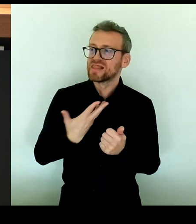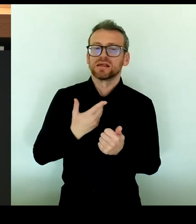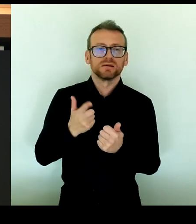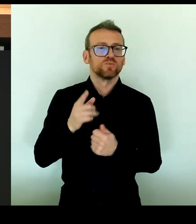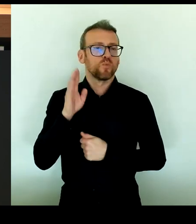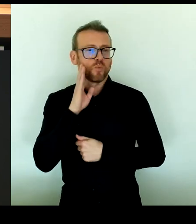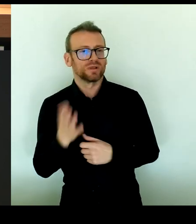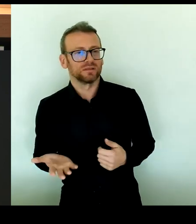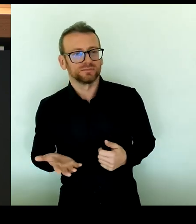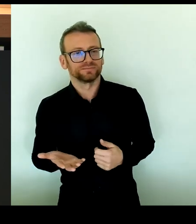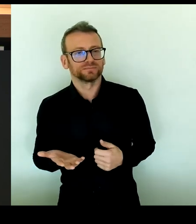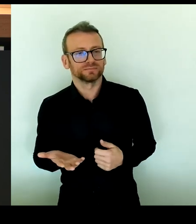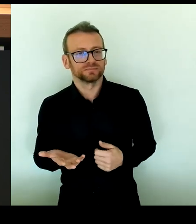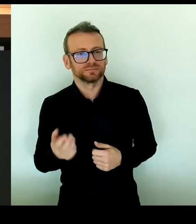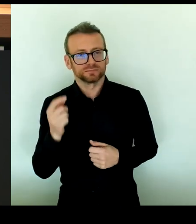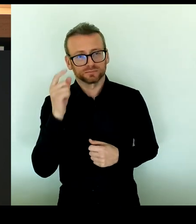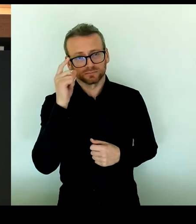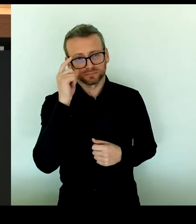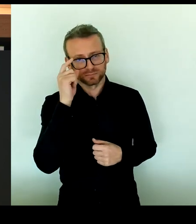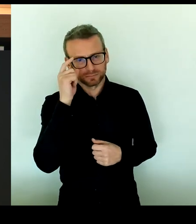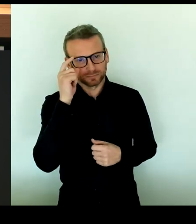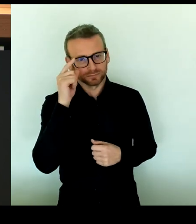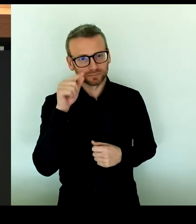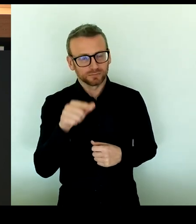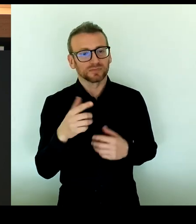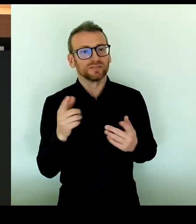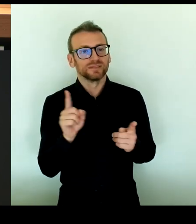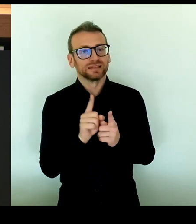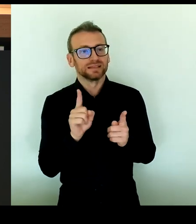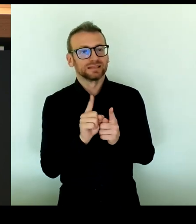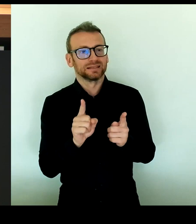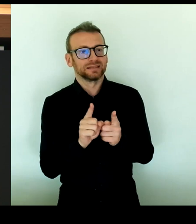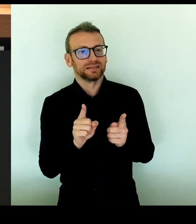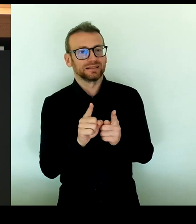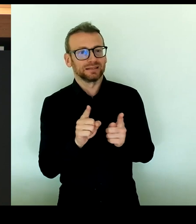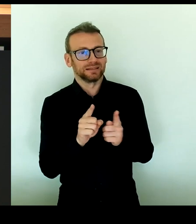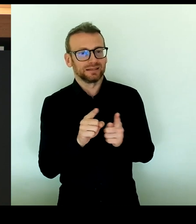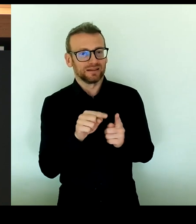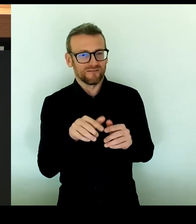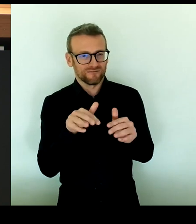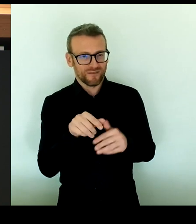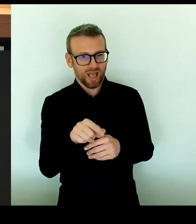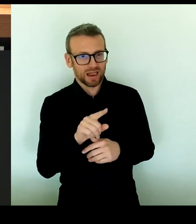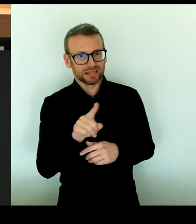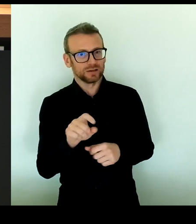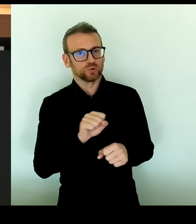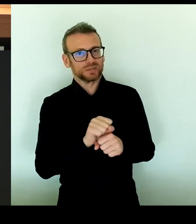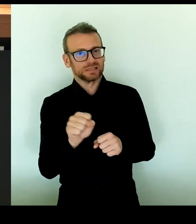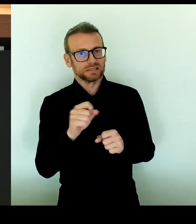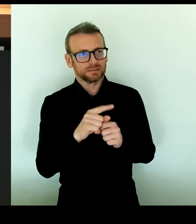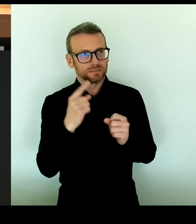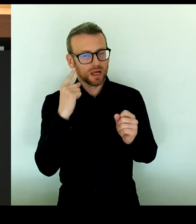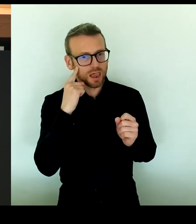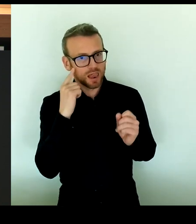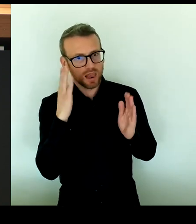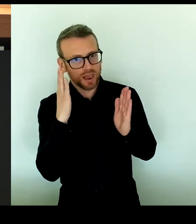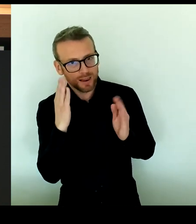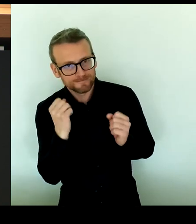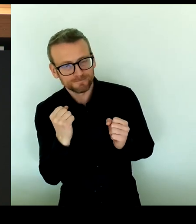Das war nicht Ihre Frage, sondern sie fragen: Was passiert hier und Sie sprechen den Kollegen Graeff an. Sie verstehen nicht, dass es nicht um entweder